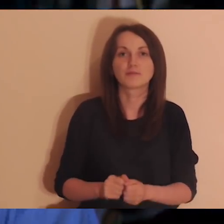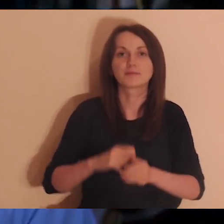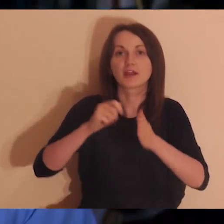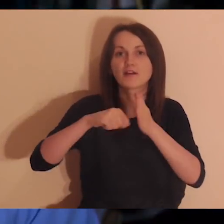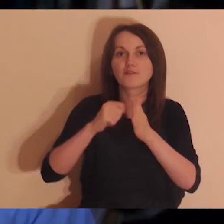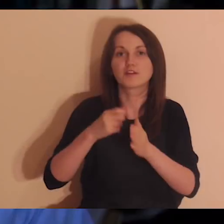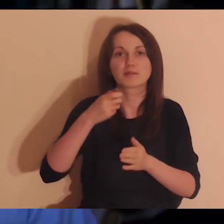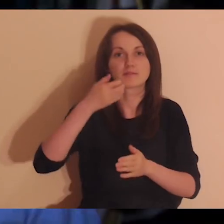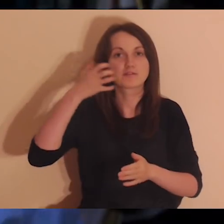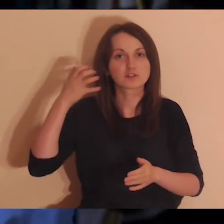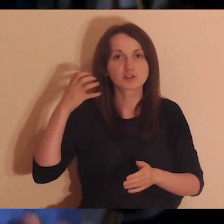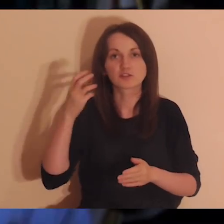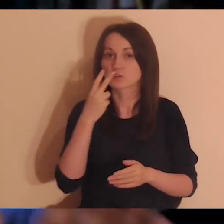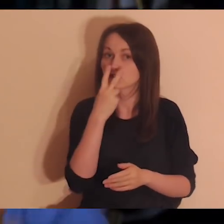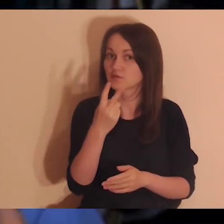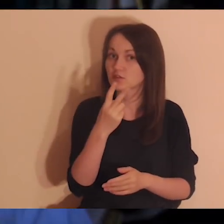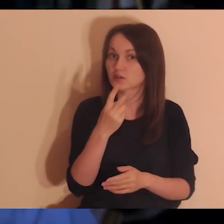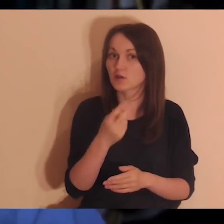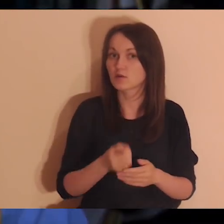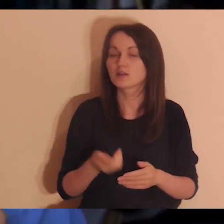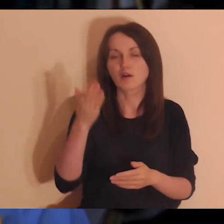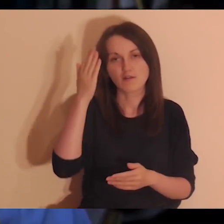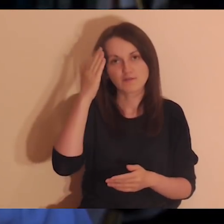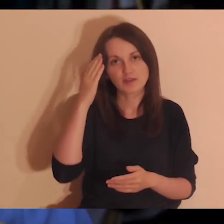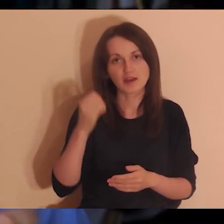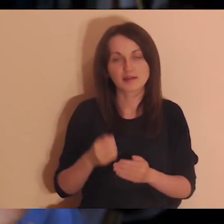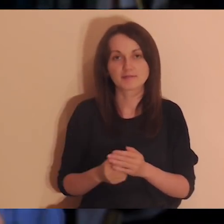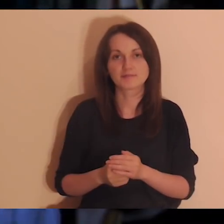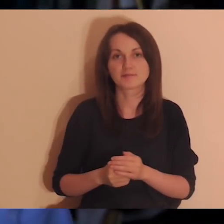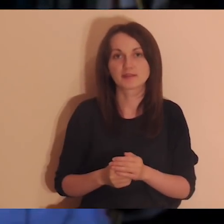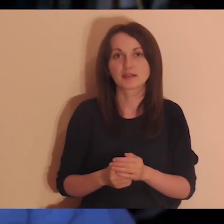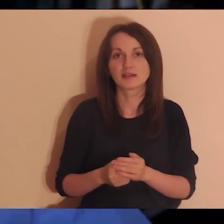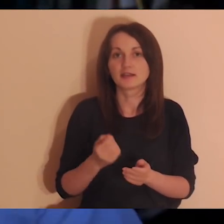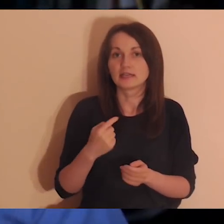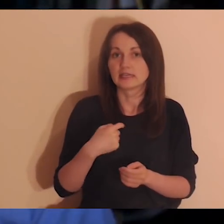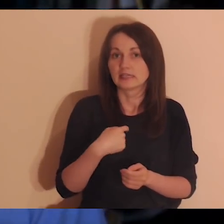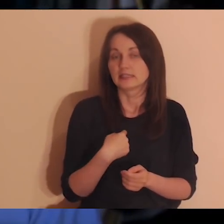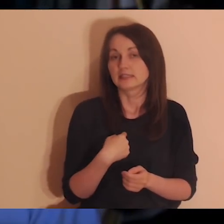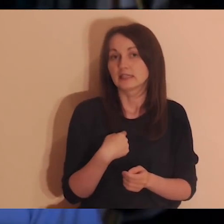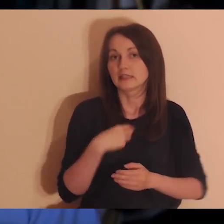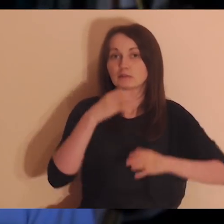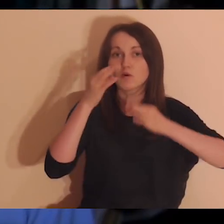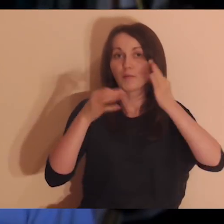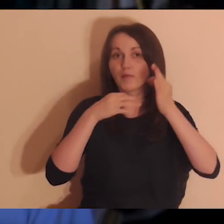Kto z was oglądał Zaprawę, ten wie, że zwróciłem uwagę na to, co jest na końcu tej Ewangelii,